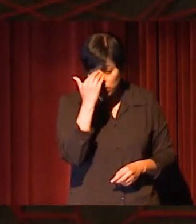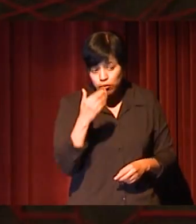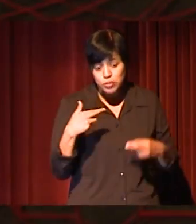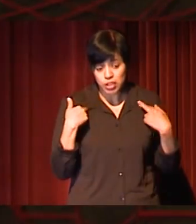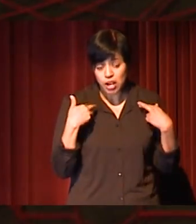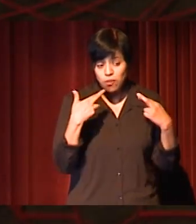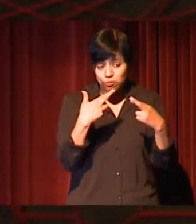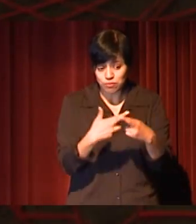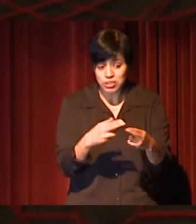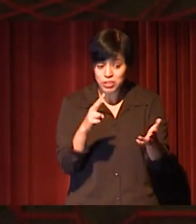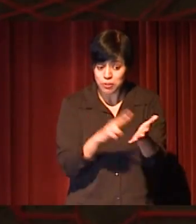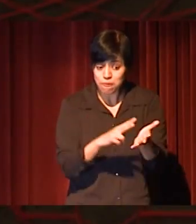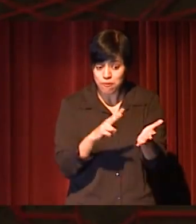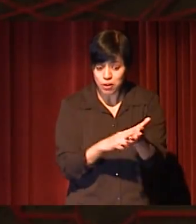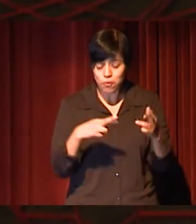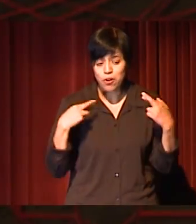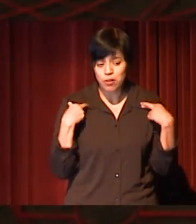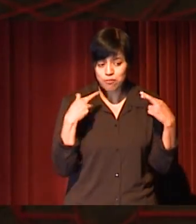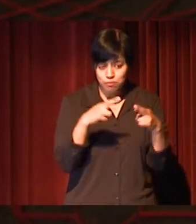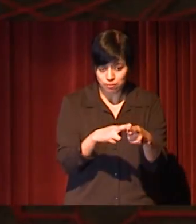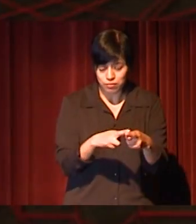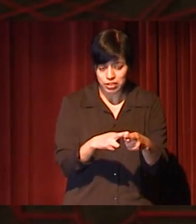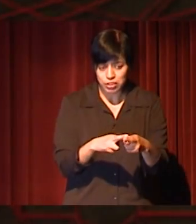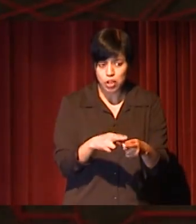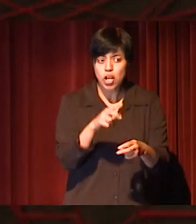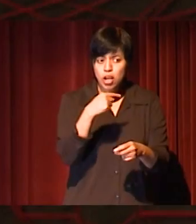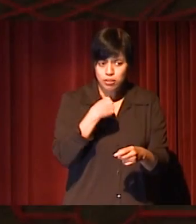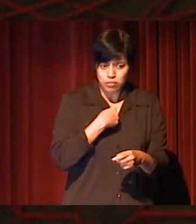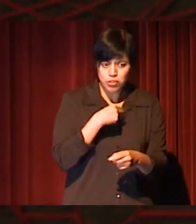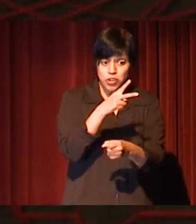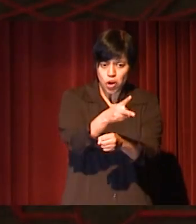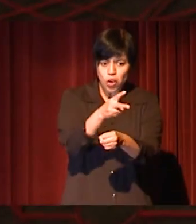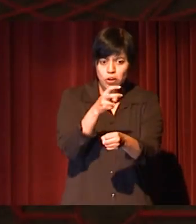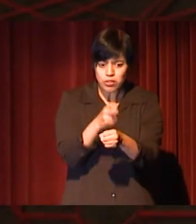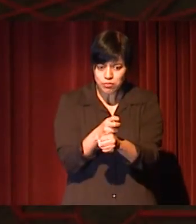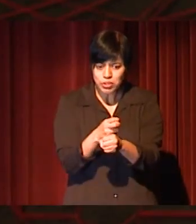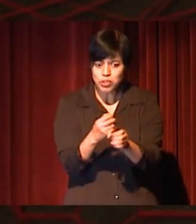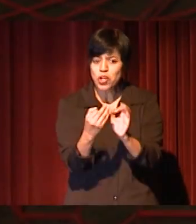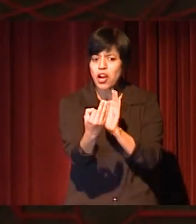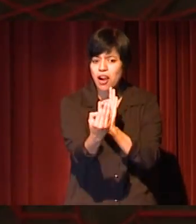Así que, para cerrar, los invito a que se acerquen a ellos,